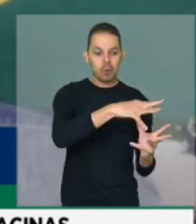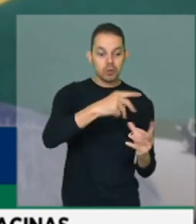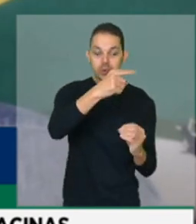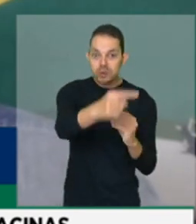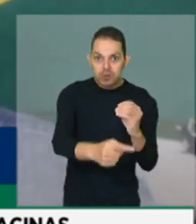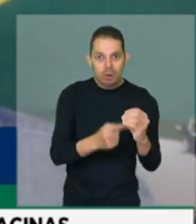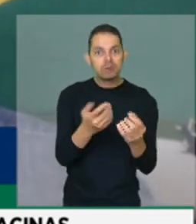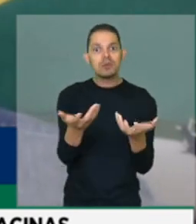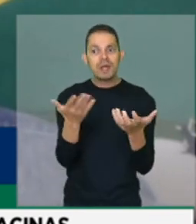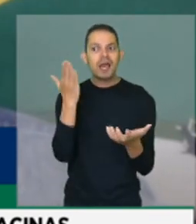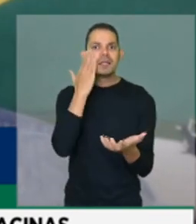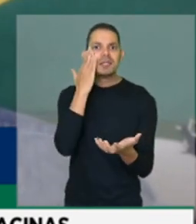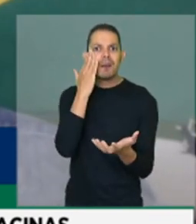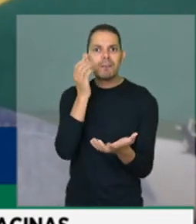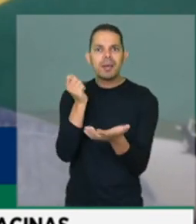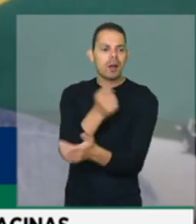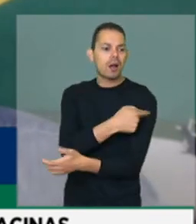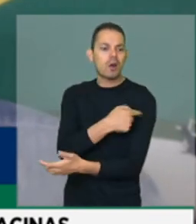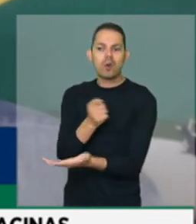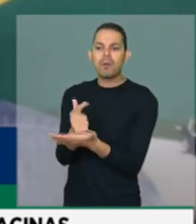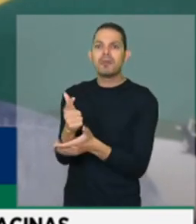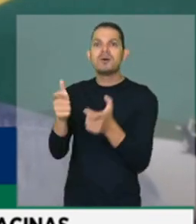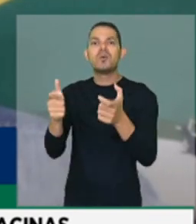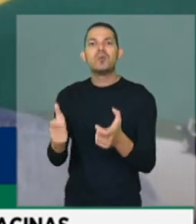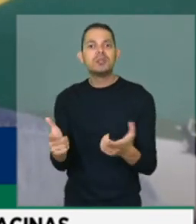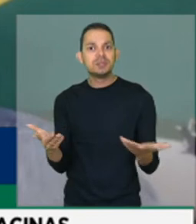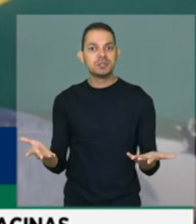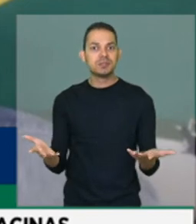O MUNDO INTEIRO ESTÁ É PROCURA DE VACINAS, O MUNDO INTEIRO PRECISA VACINAR. O MUNDO INTEIRO ESTÁ PRECISANDO